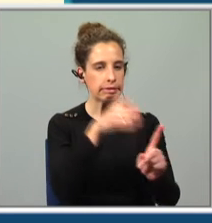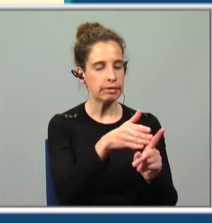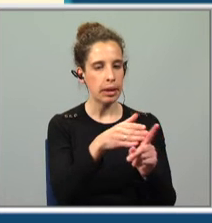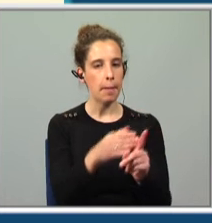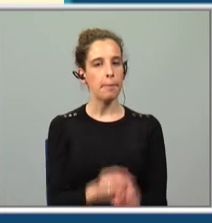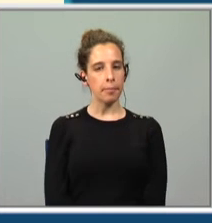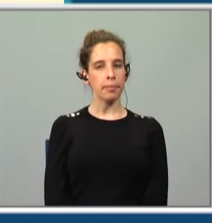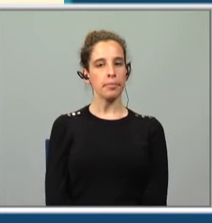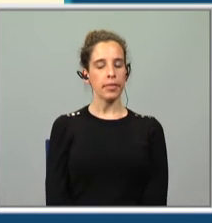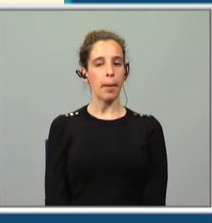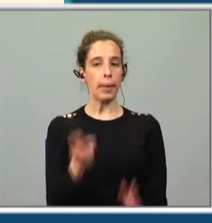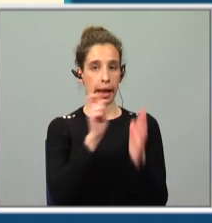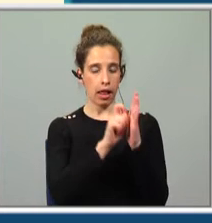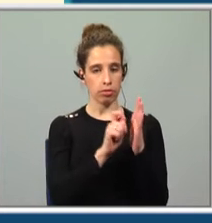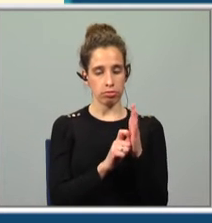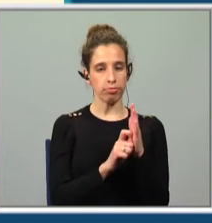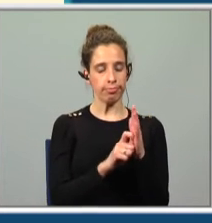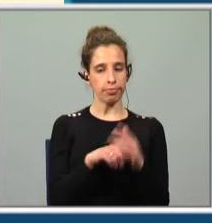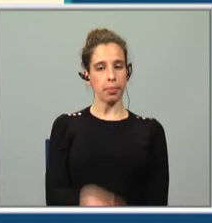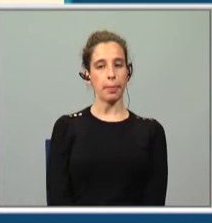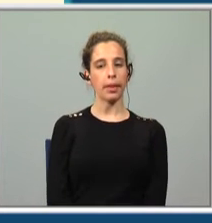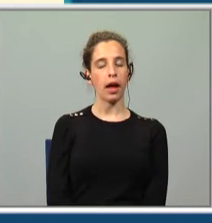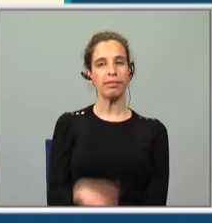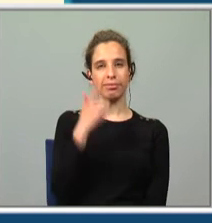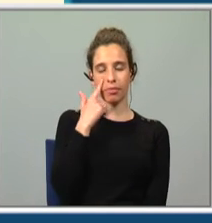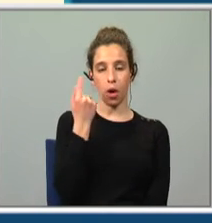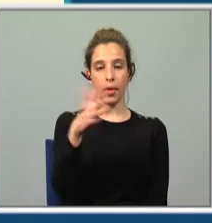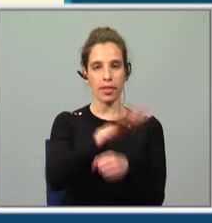literatura para que já temos uma situação Inicial 文學這樣我們就已經有了初始情況